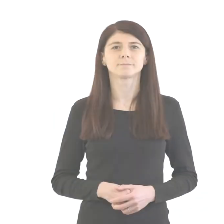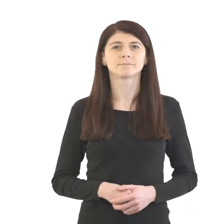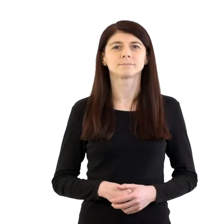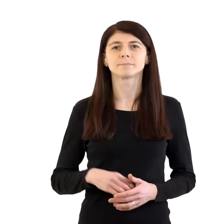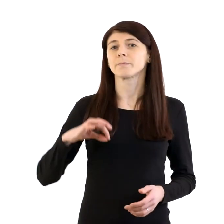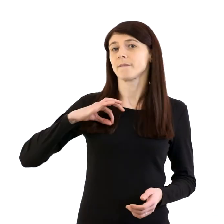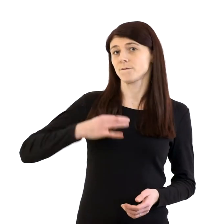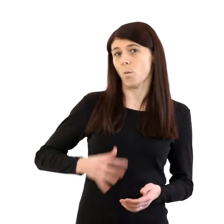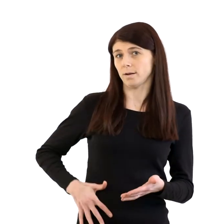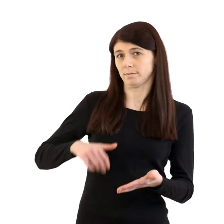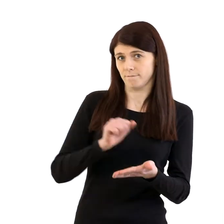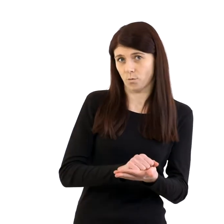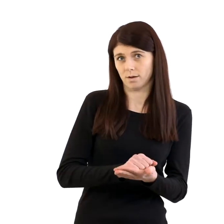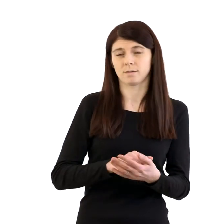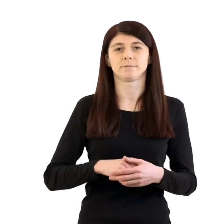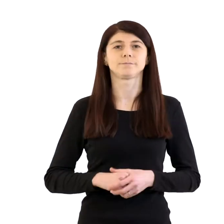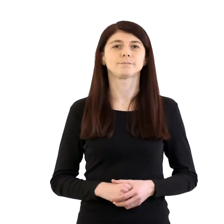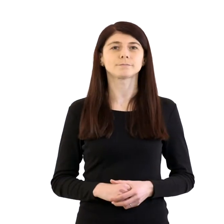Wkład własny